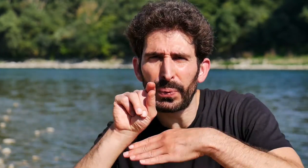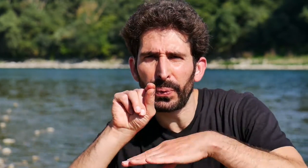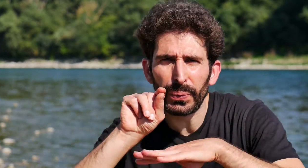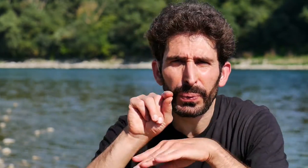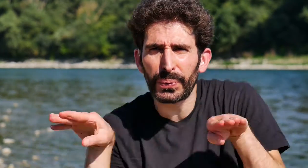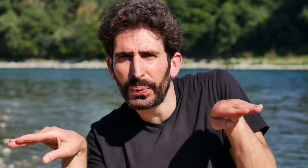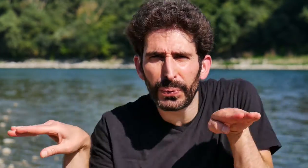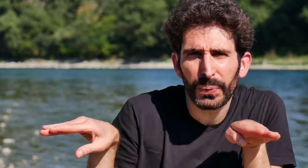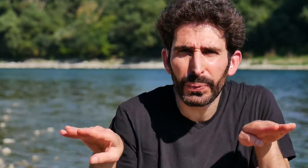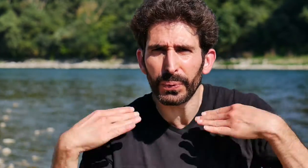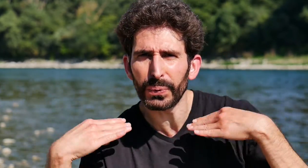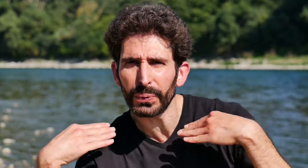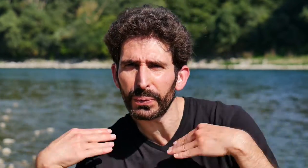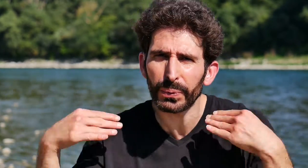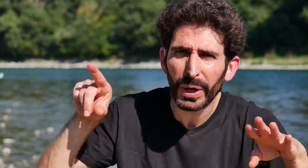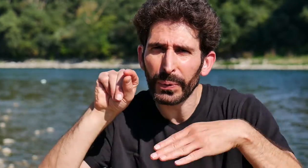*Eau qui défile*